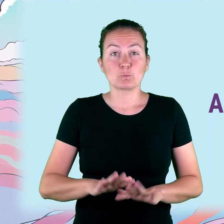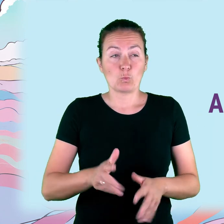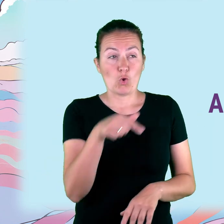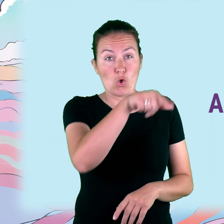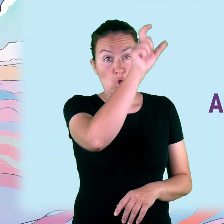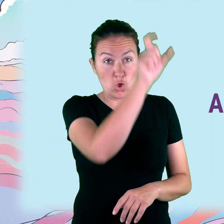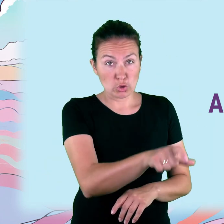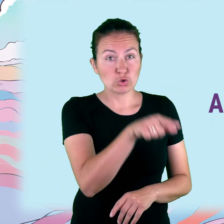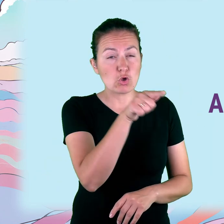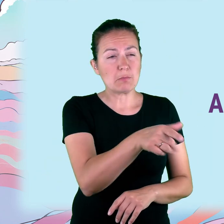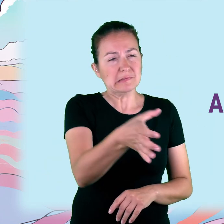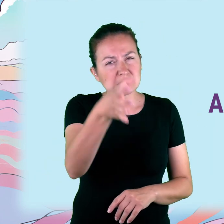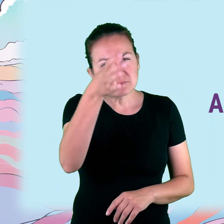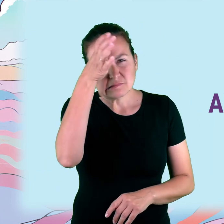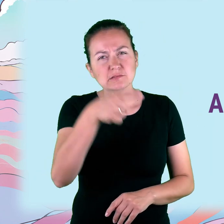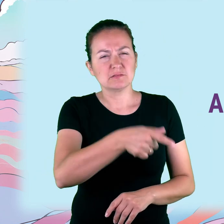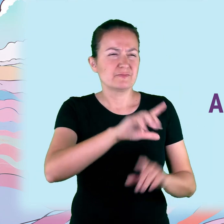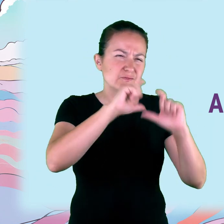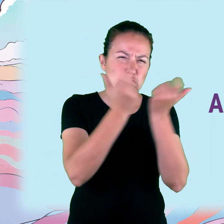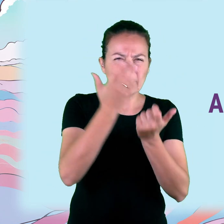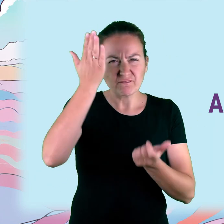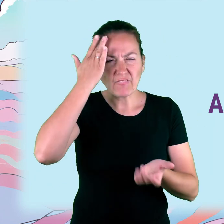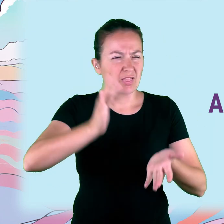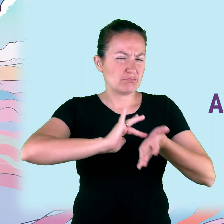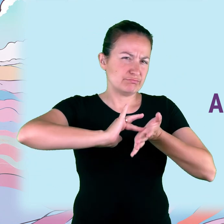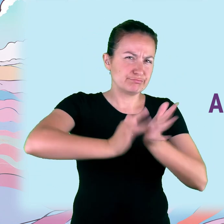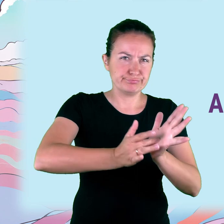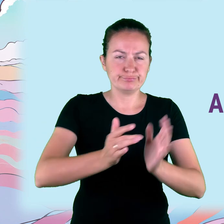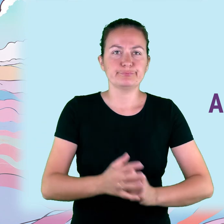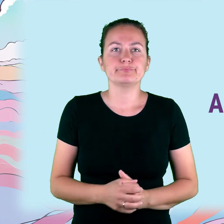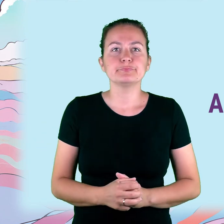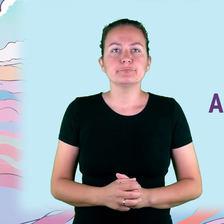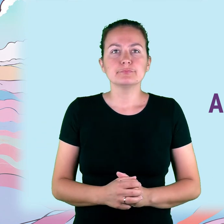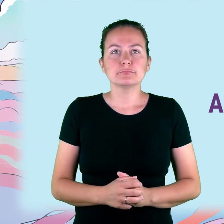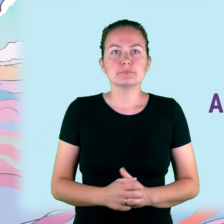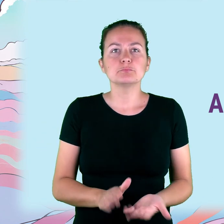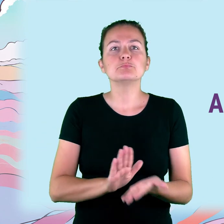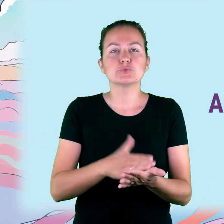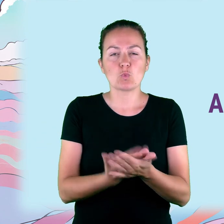Bardzo mądra osoba. Ktoś, kto wszystko wie. Przykłady: